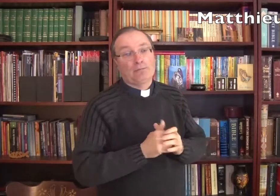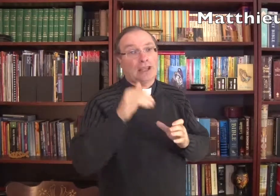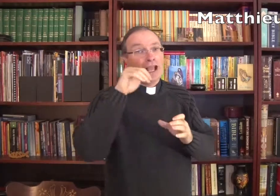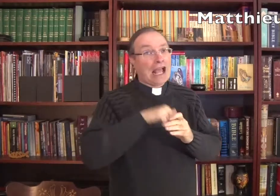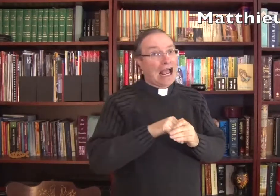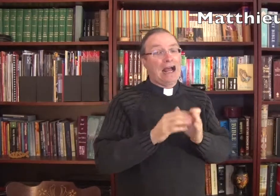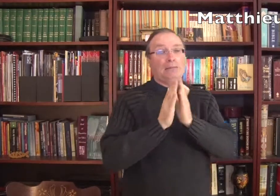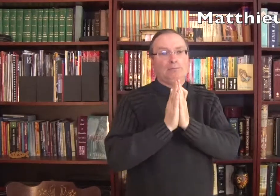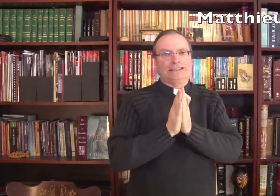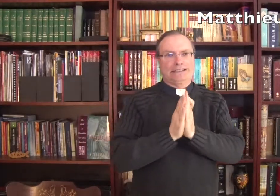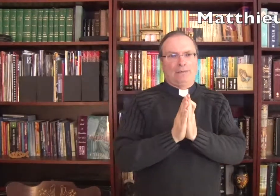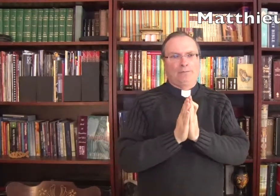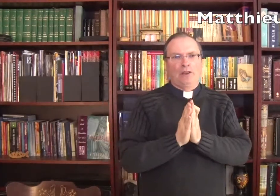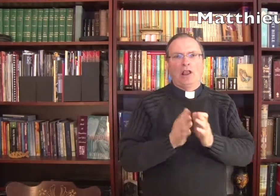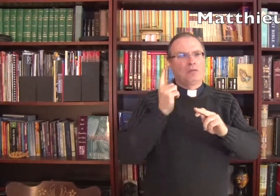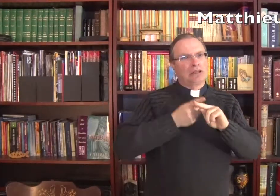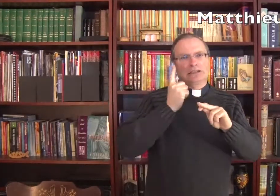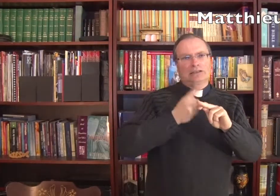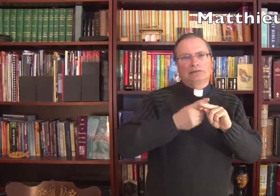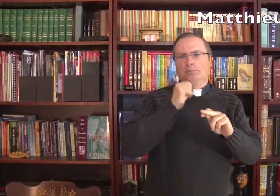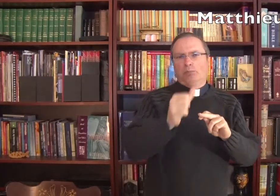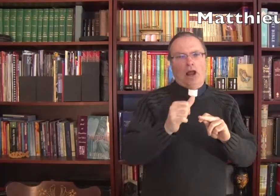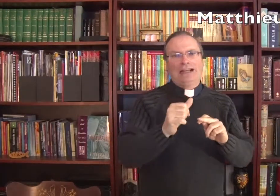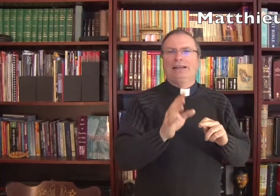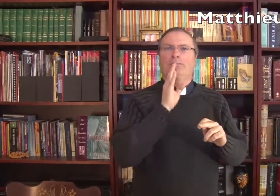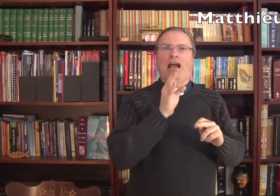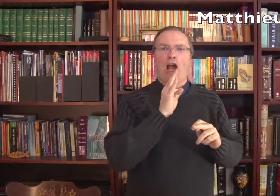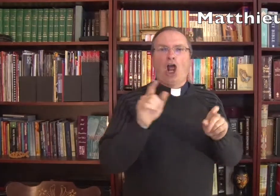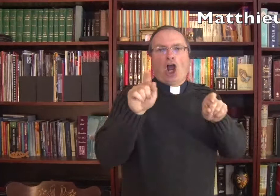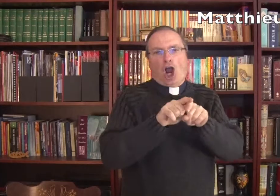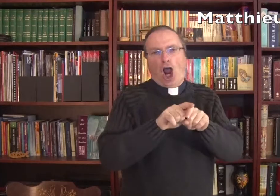En priant, ne multipliez pas les paroles comme